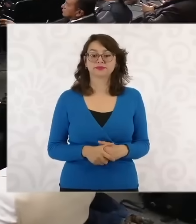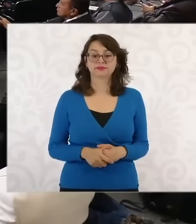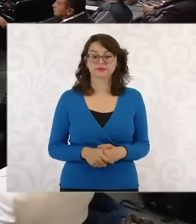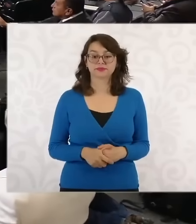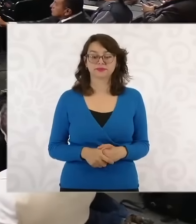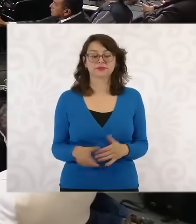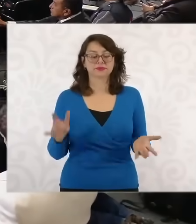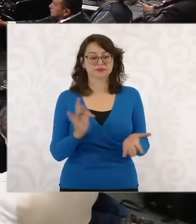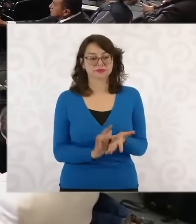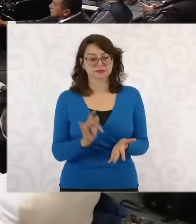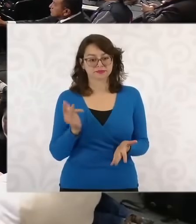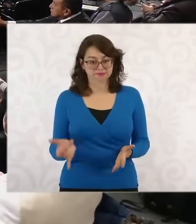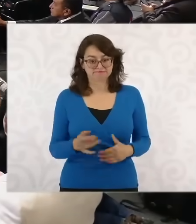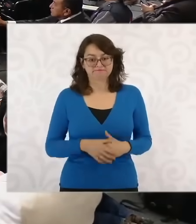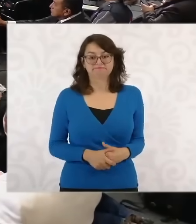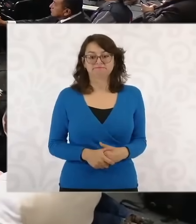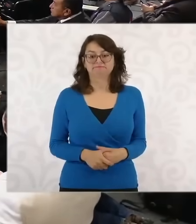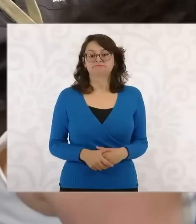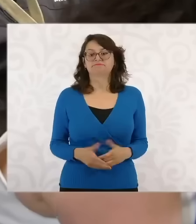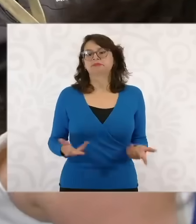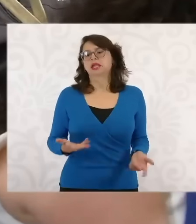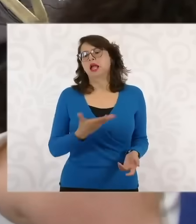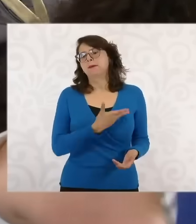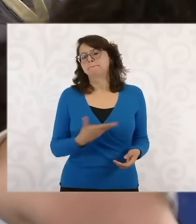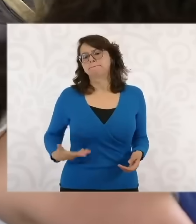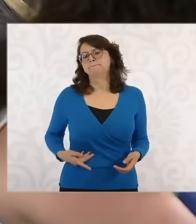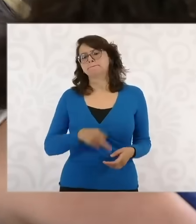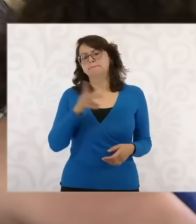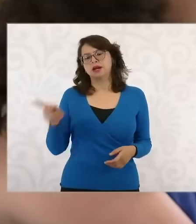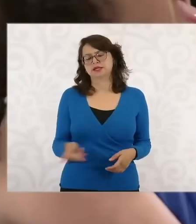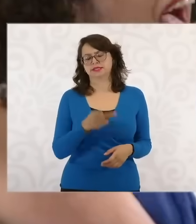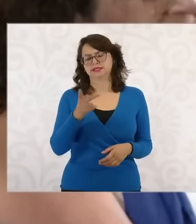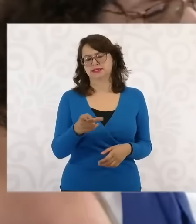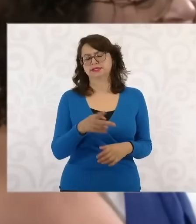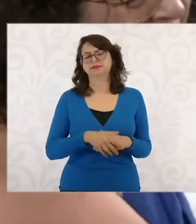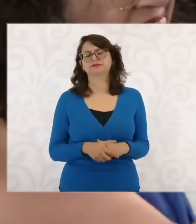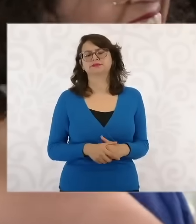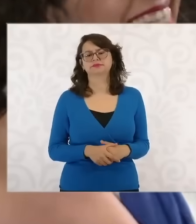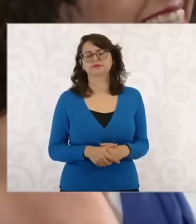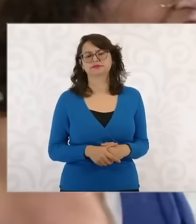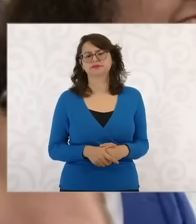y además eh preguntarle, presidenta, Philps eh México eh señalada de vender respiradores